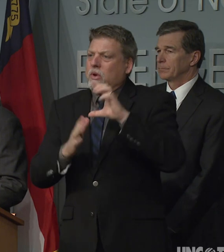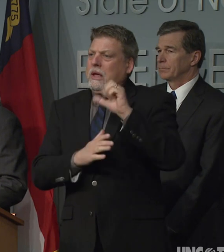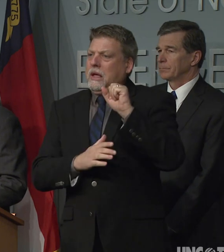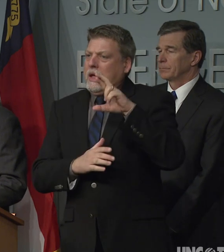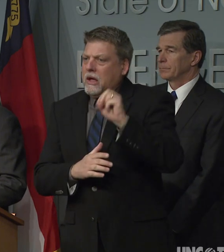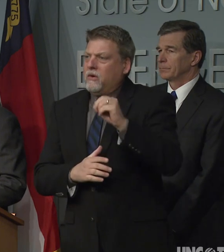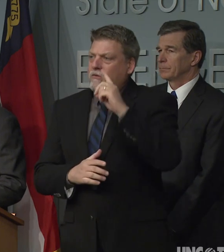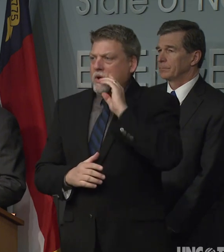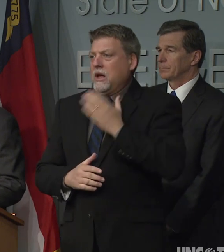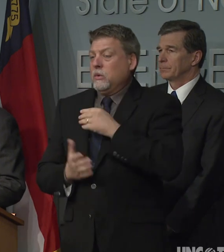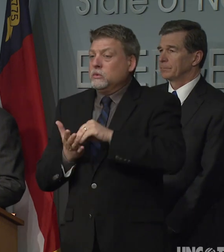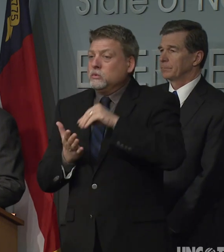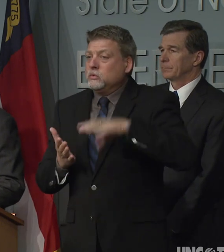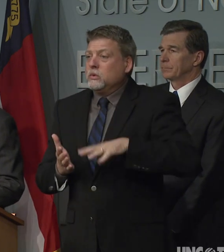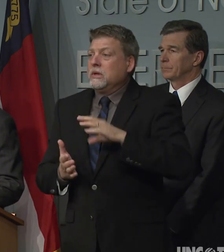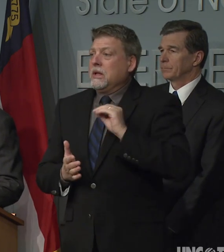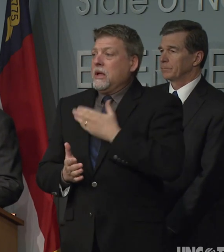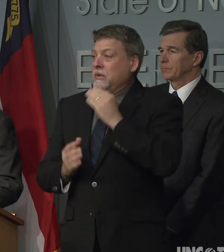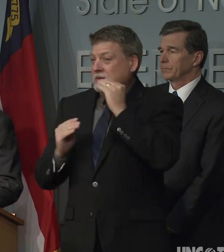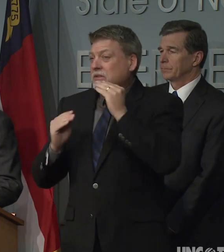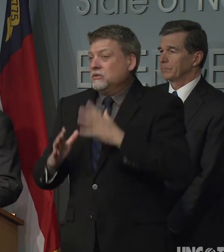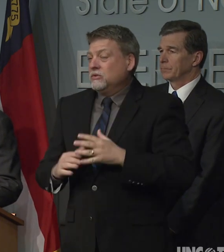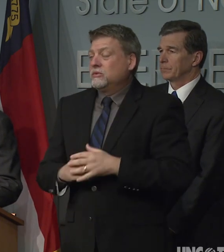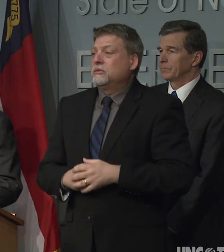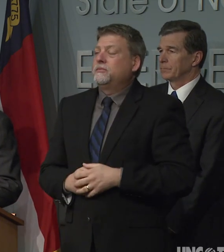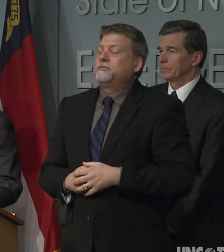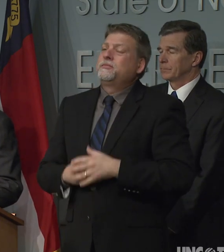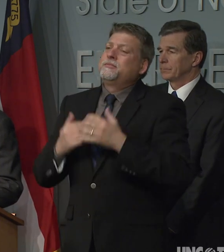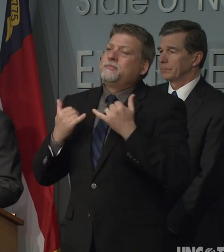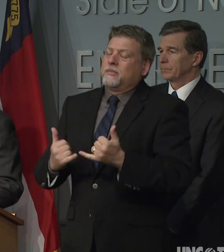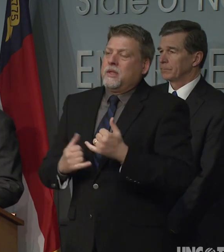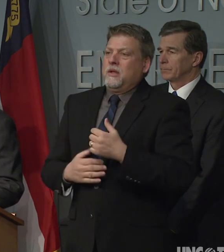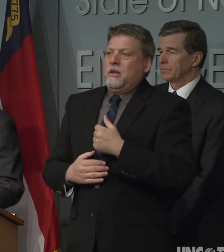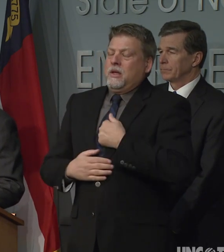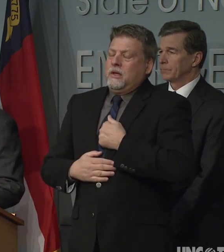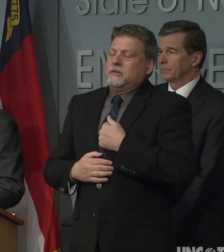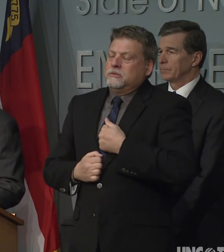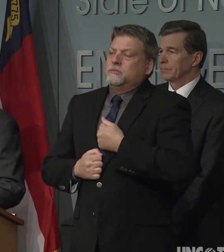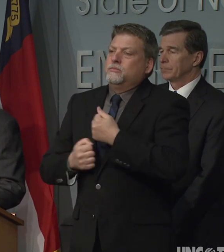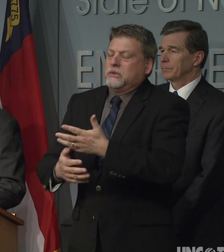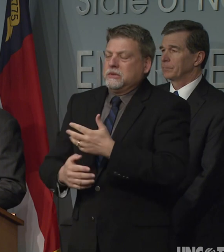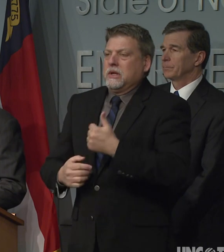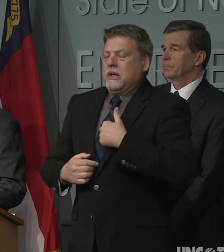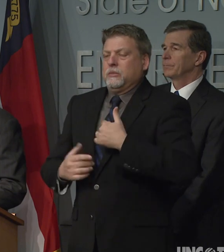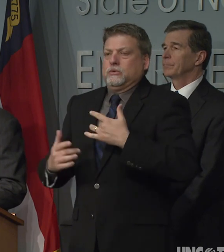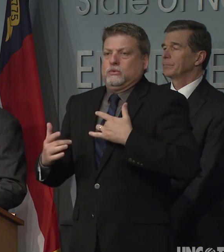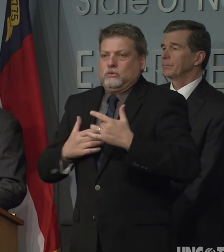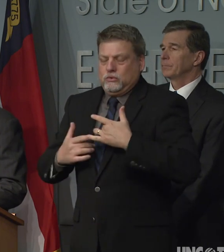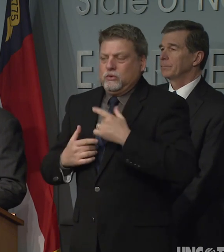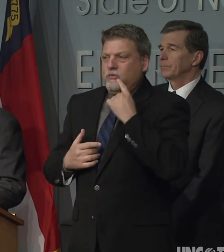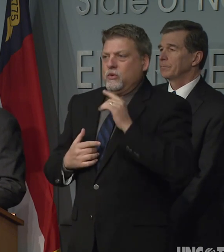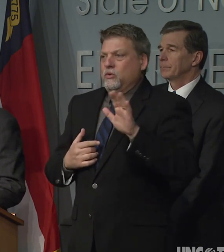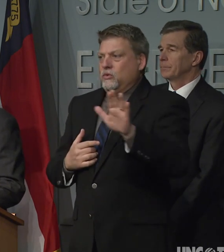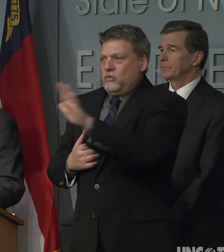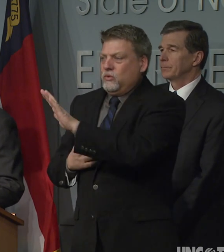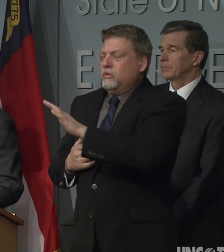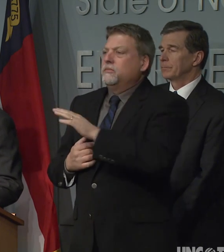todas las familias en todo Carolina del Norte. También quiero decirles mi preocupación por los padres por la seguridad